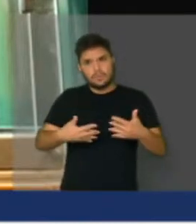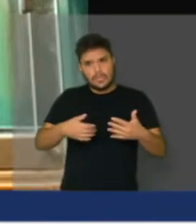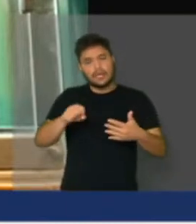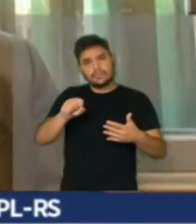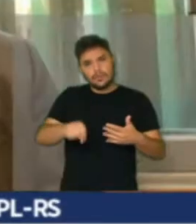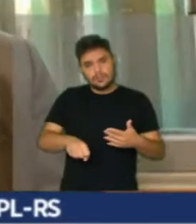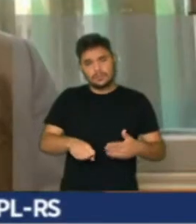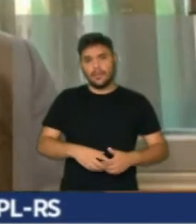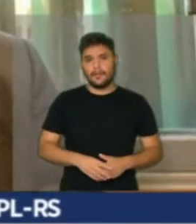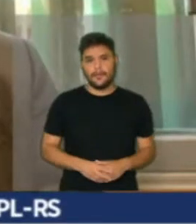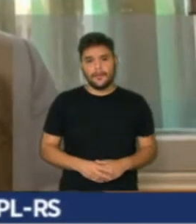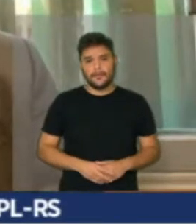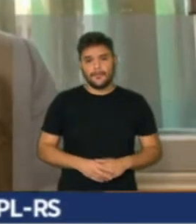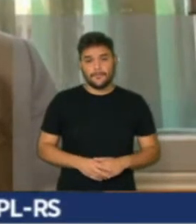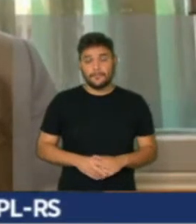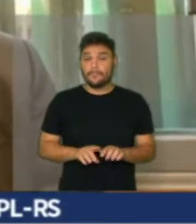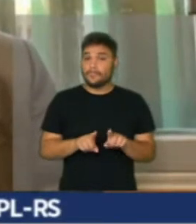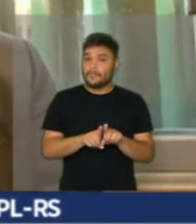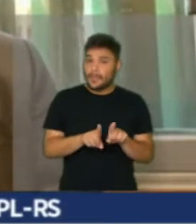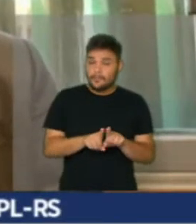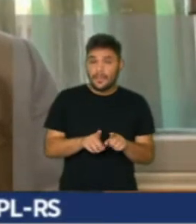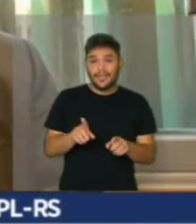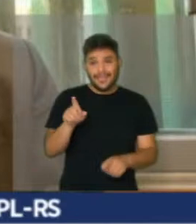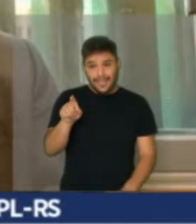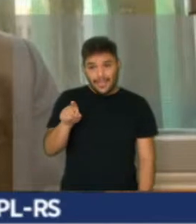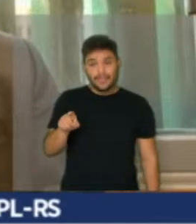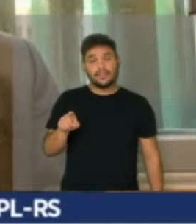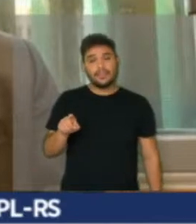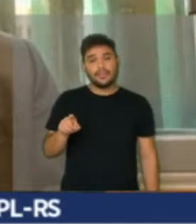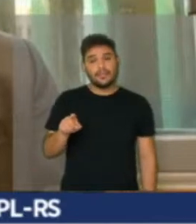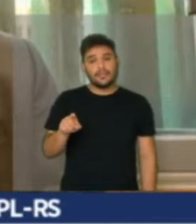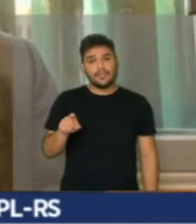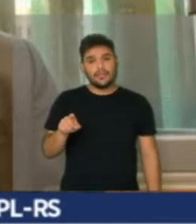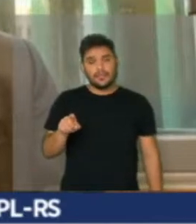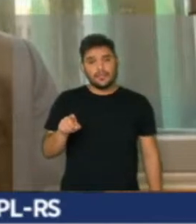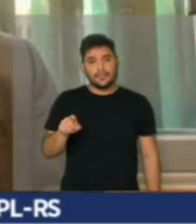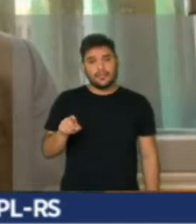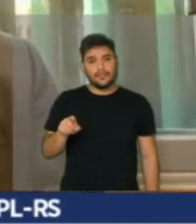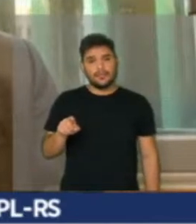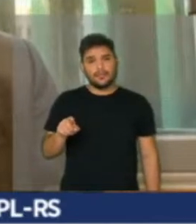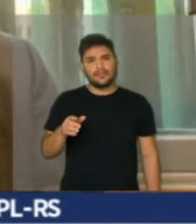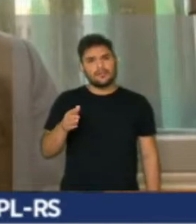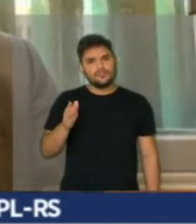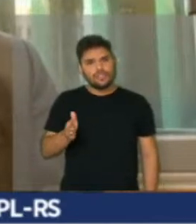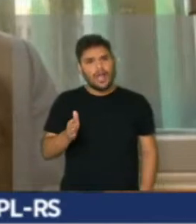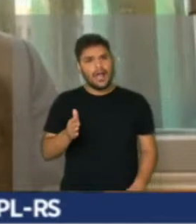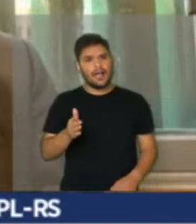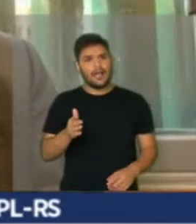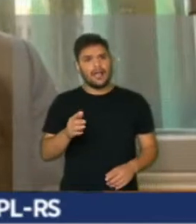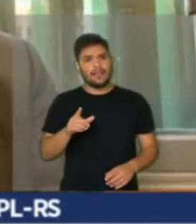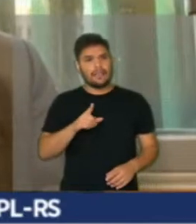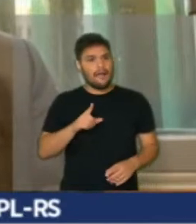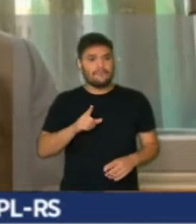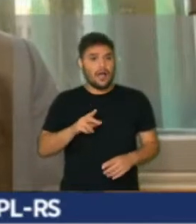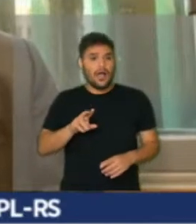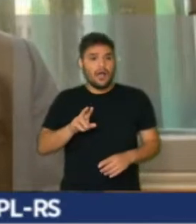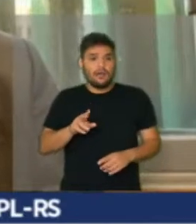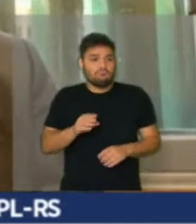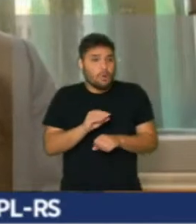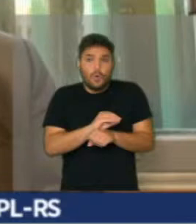MAIS O MINISTRO PAULO GUEDES ESTAVA CUIDANDO DOS RECURSOS PRÓPRIOS DELE, E É ÓBVIO QUE MUITOS DA OPOSIÇÃO ESTÃO MAL-ACOSTUMADOS, PORQUE ELES PEGAVAM DINHEIRO PÚBLICO